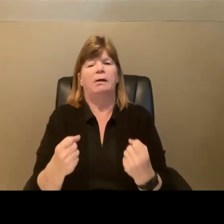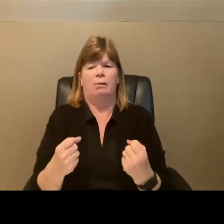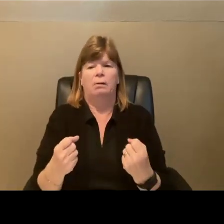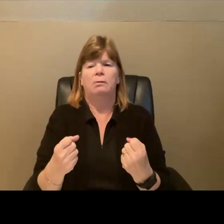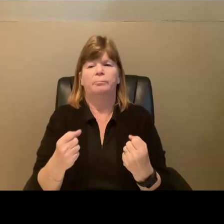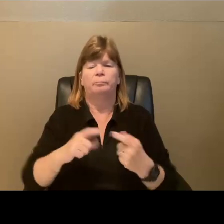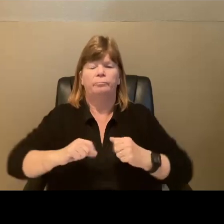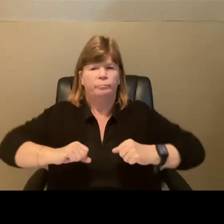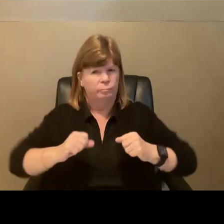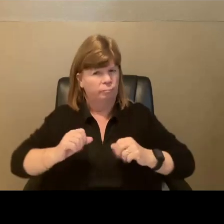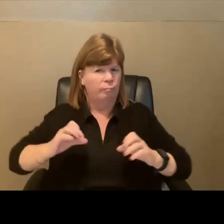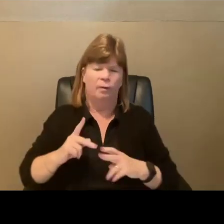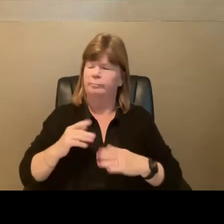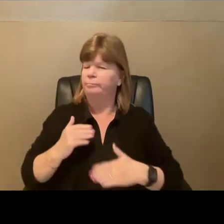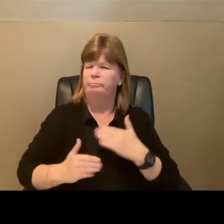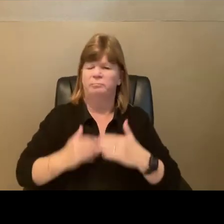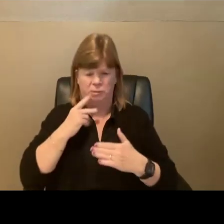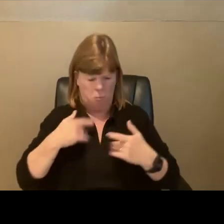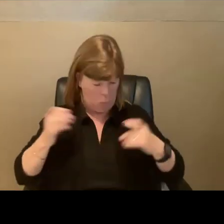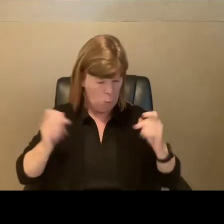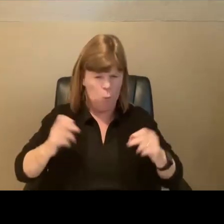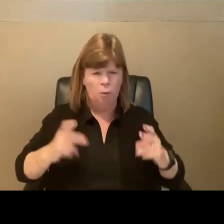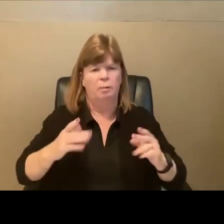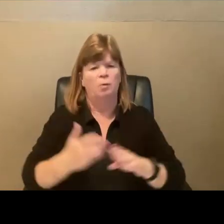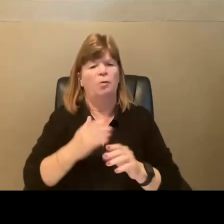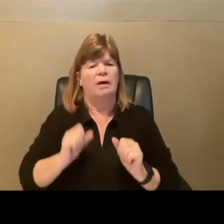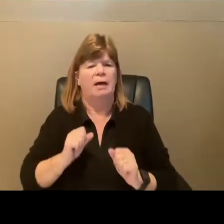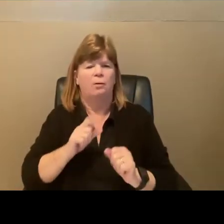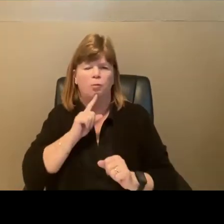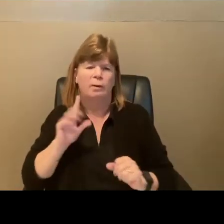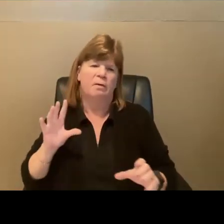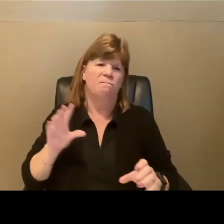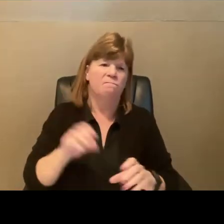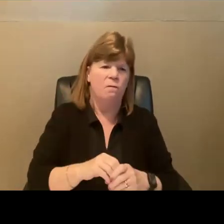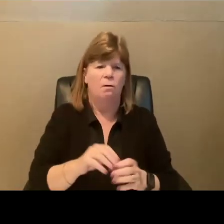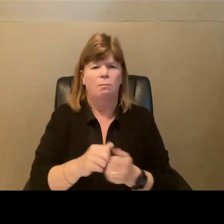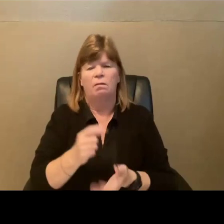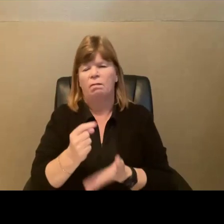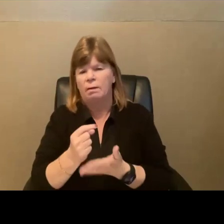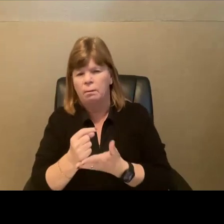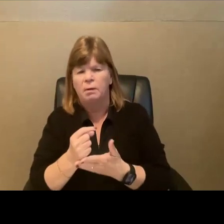a la vida, para ver que van a estar bien antes de que realmente puedan participar en terapia o tratamientos.